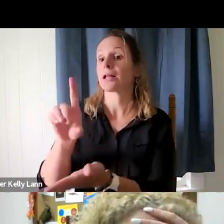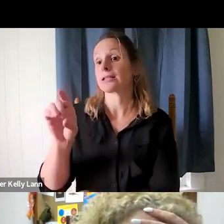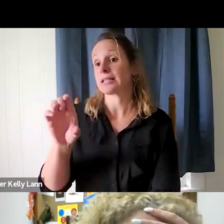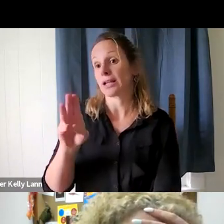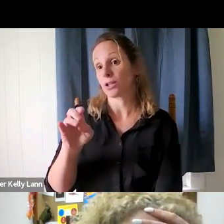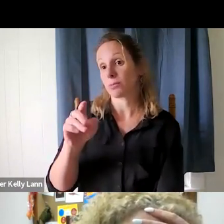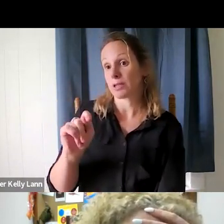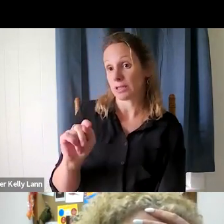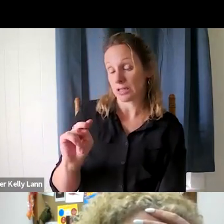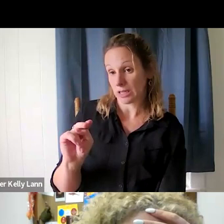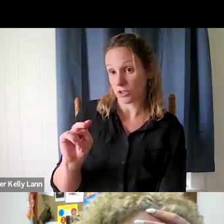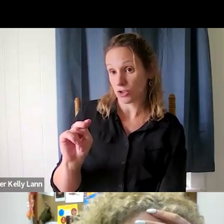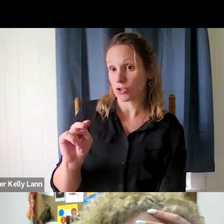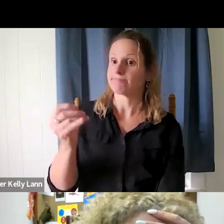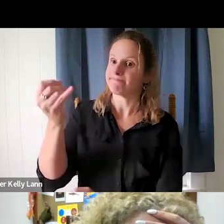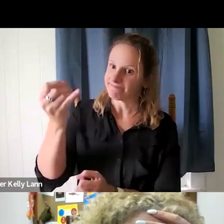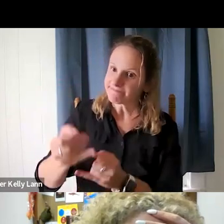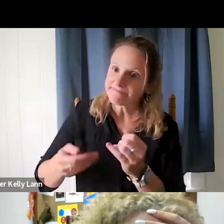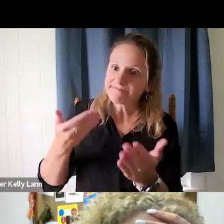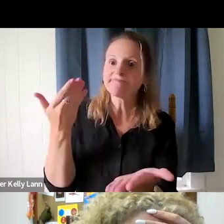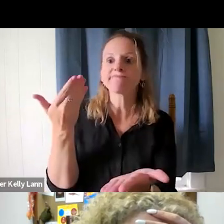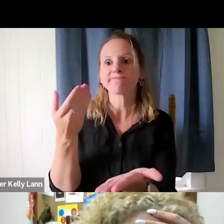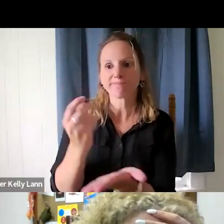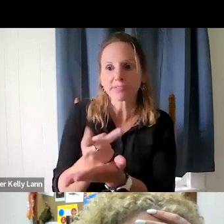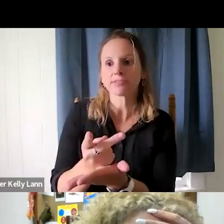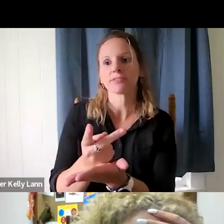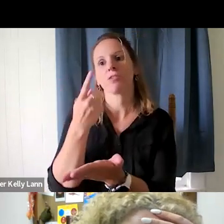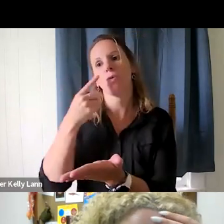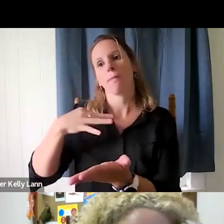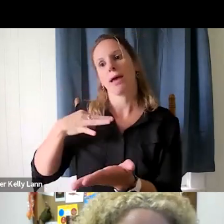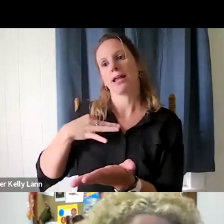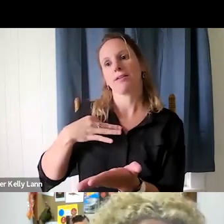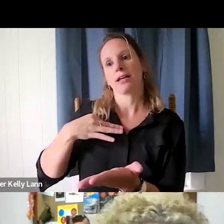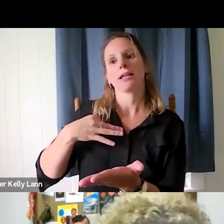finalmente le aprobaron las prestaciones después de diez años y cinco solicitudes.